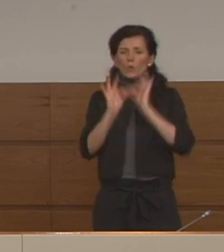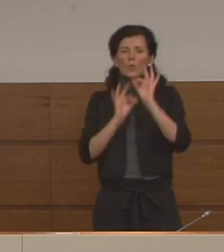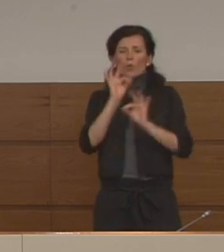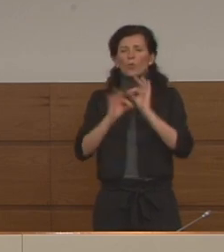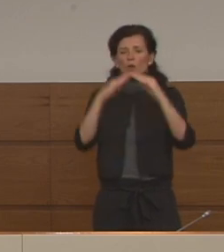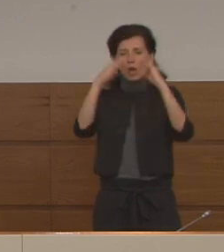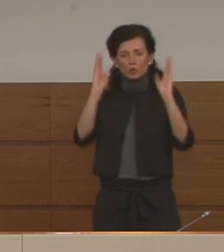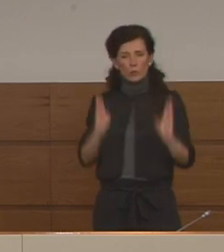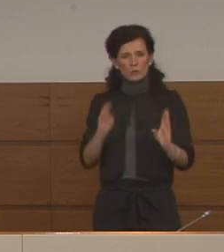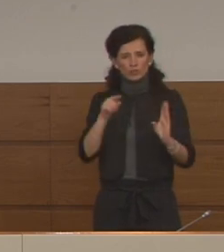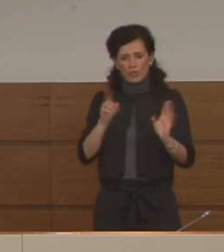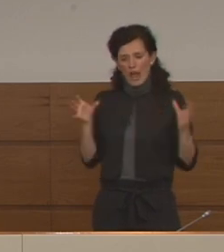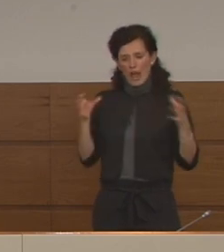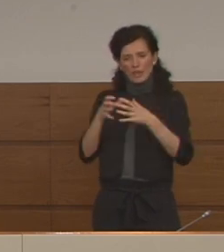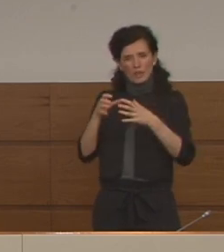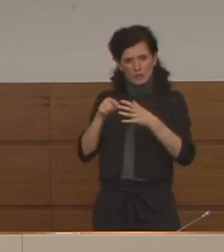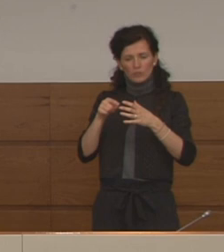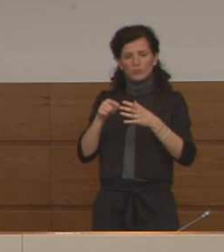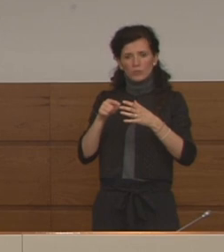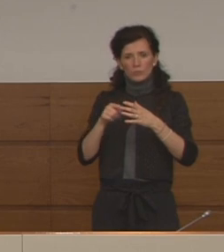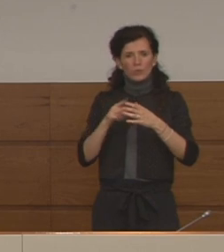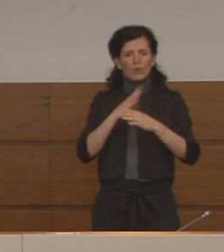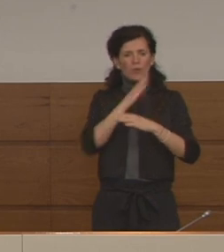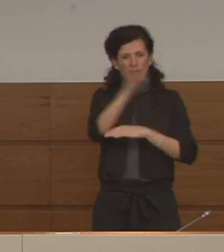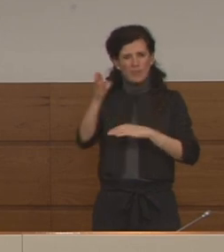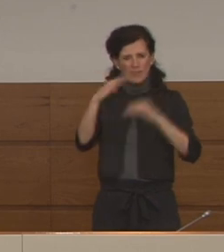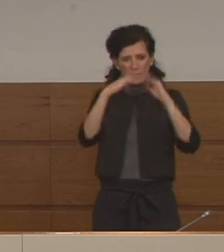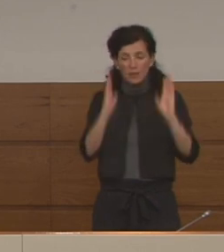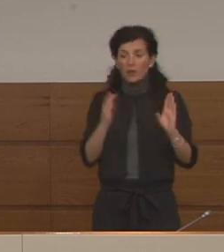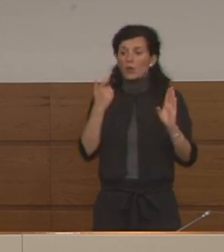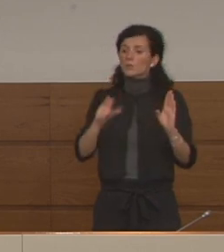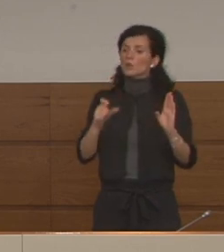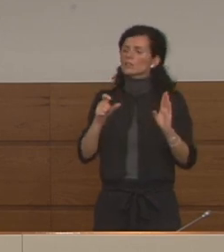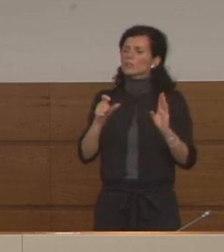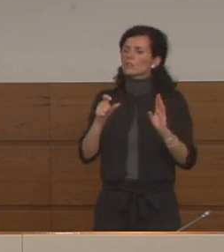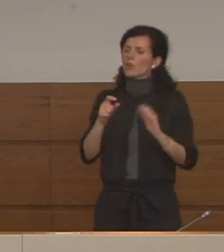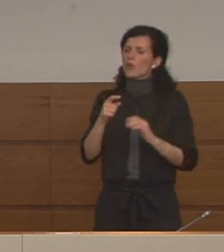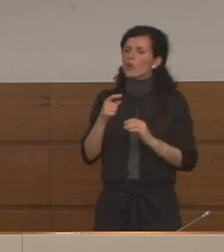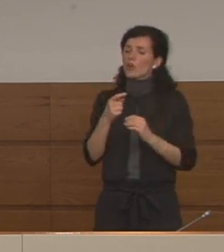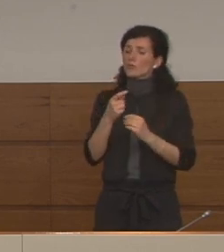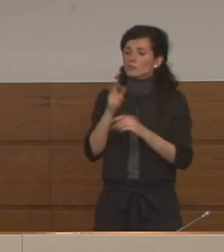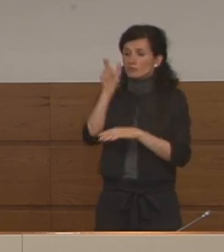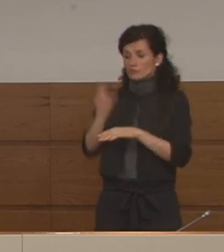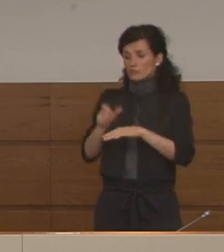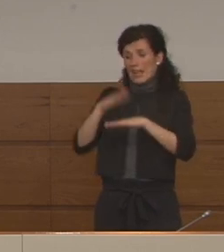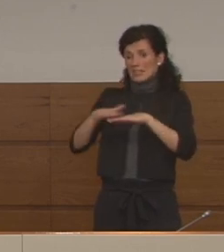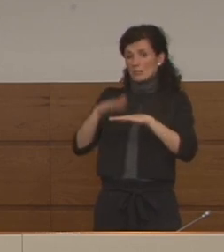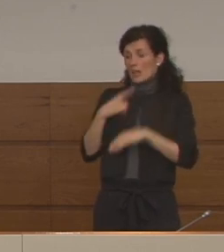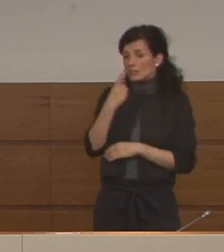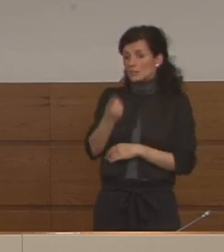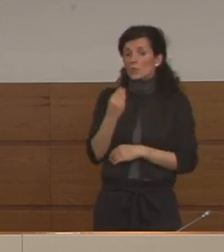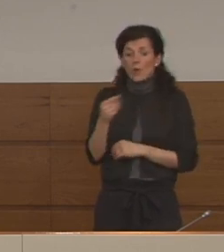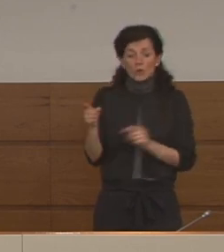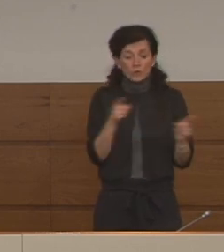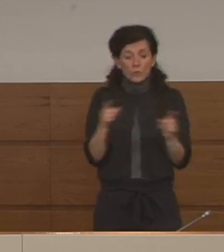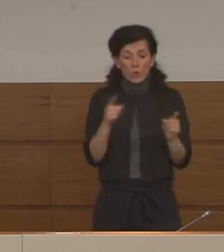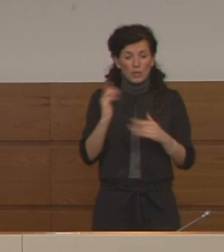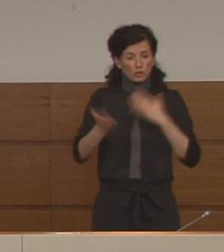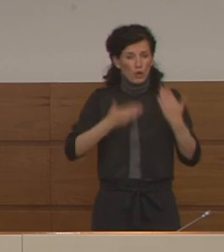Perché molti esperti ci hanno detto che una volta passata la fase emergenziale, quindi si è ridotto l'accesso negli ospedali e nella terapia